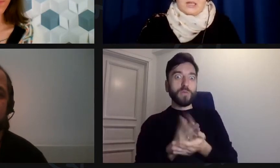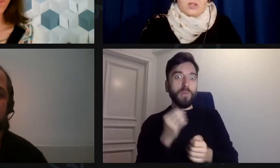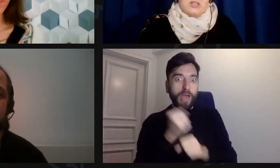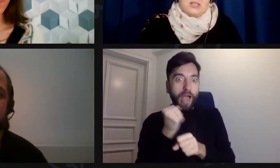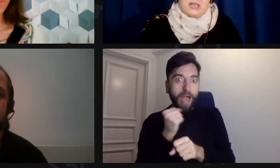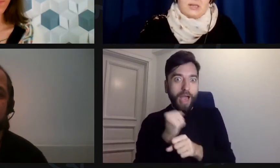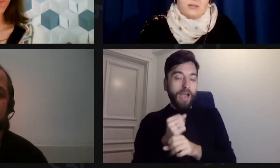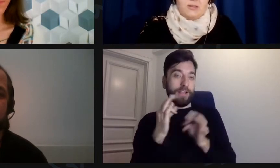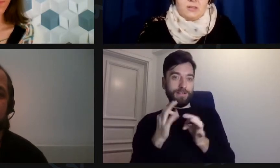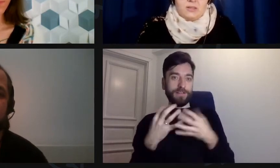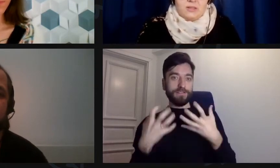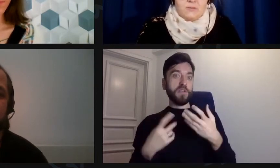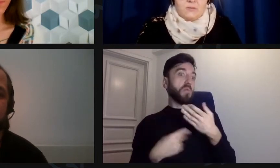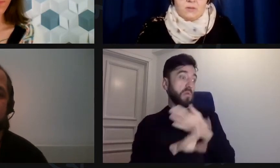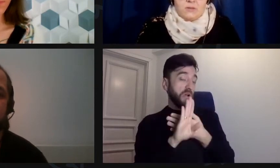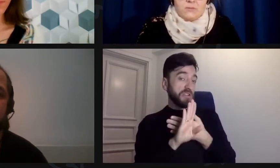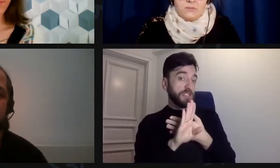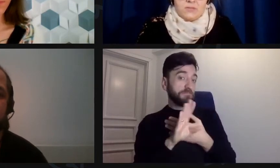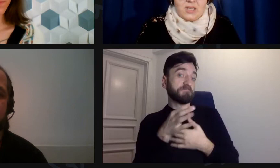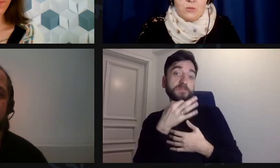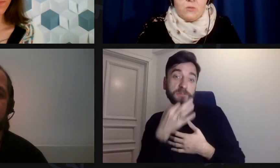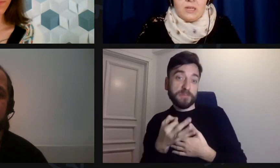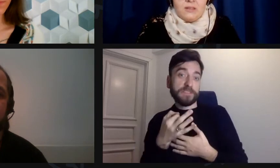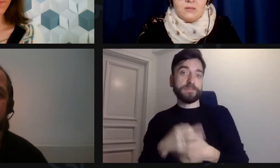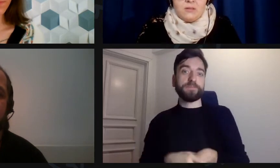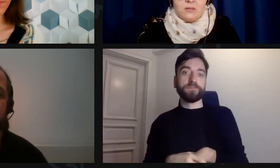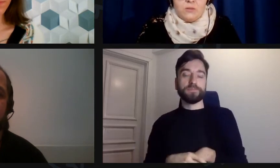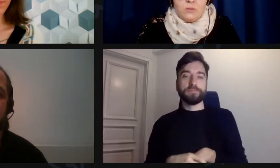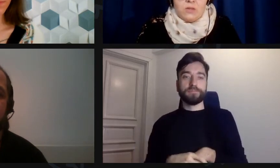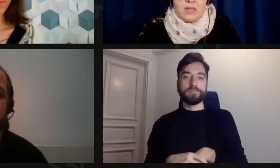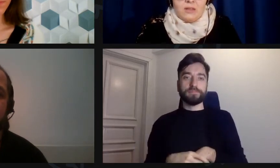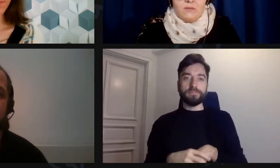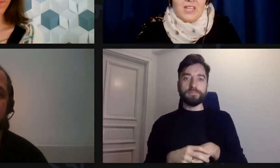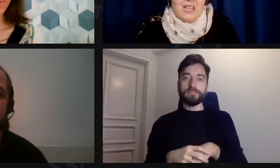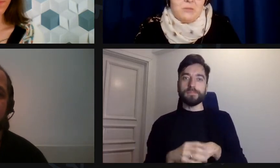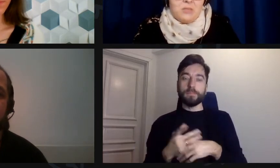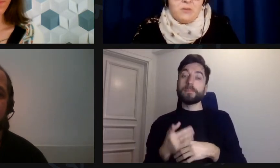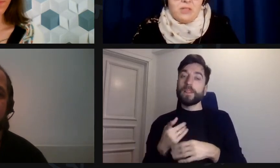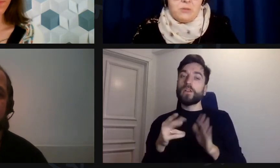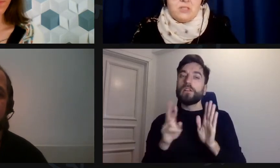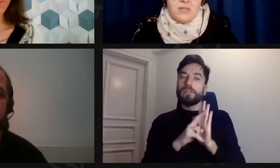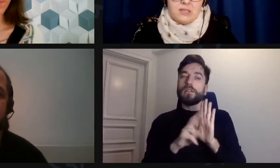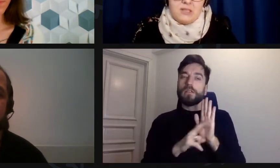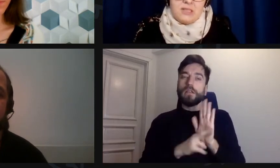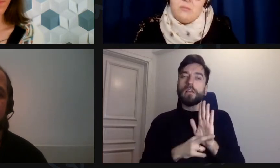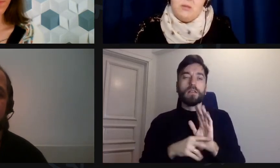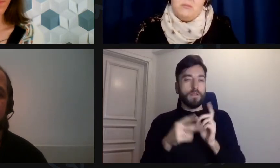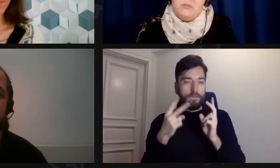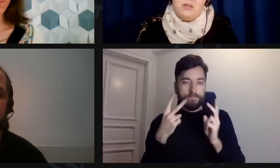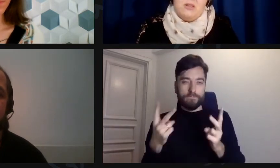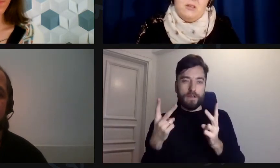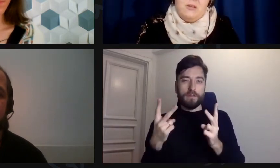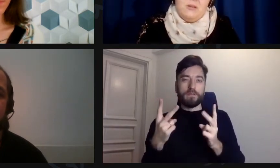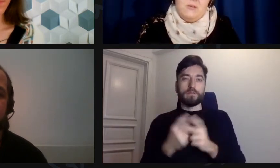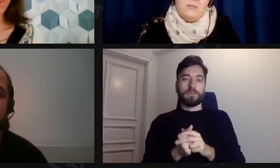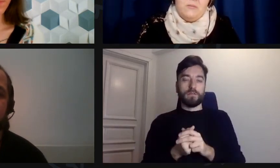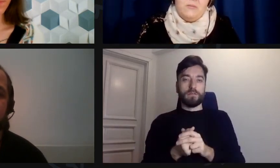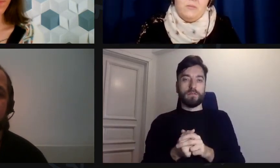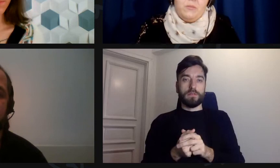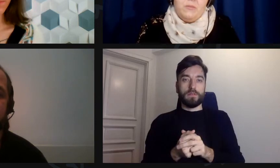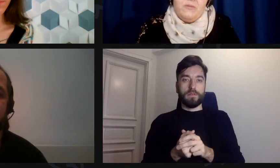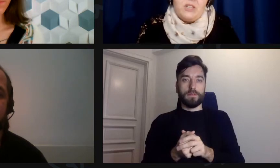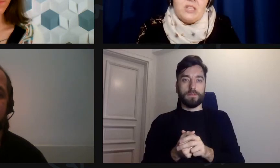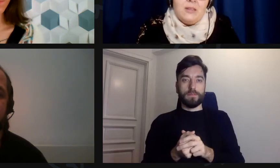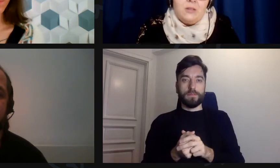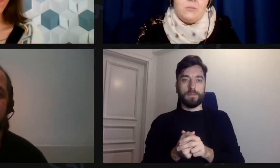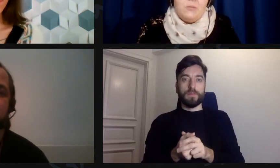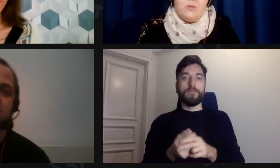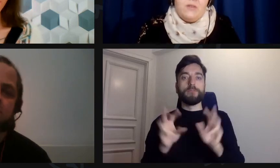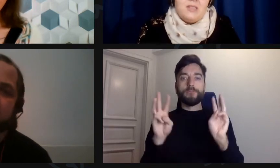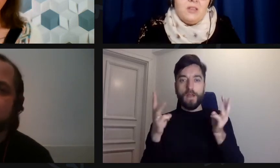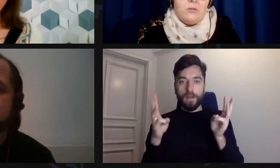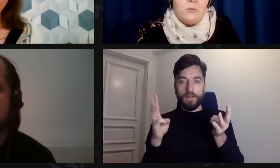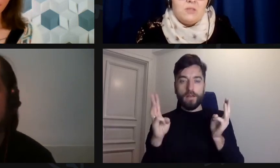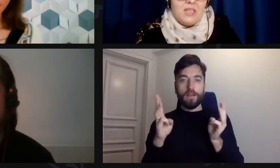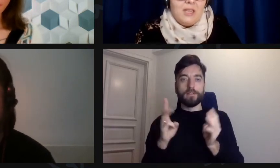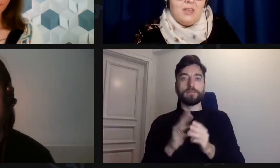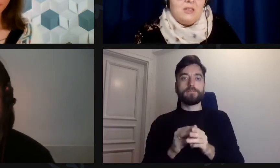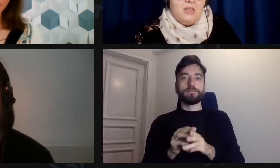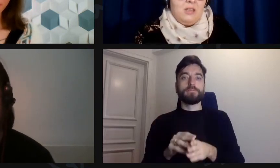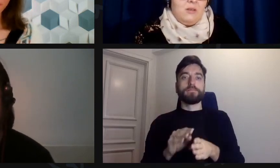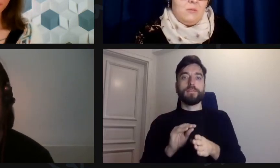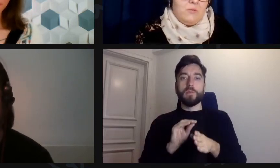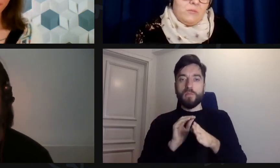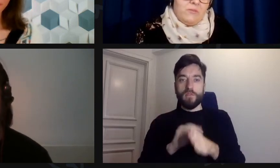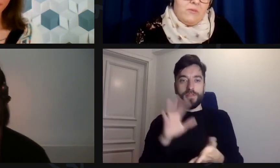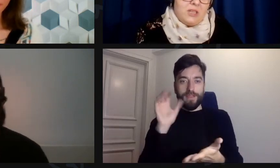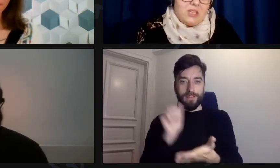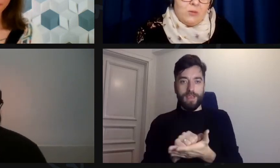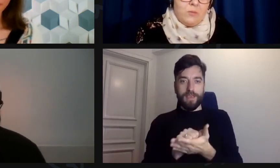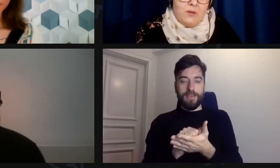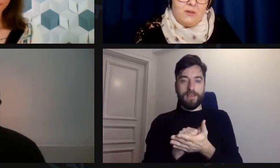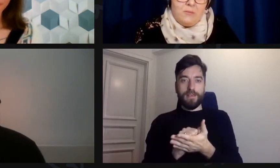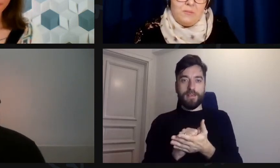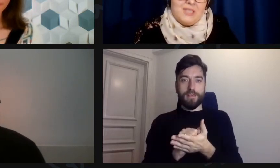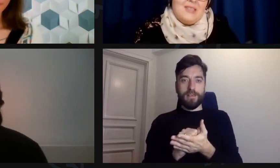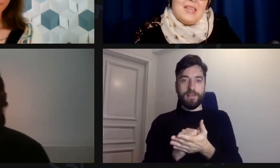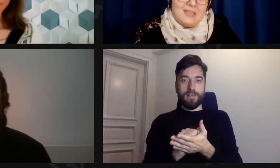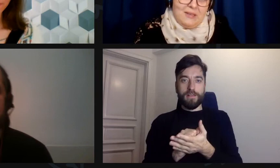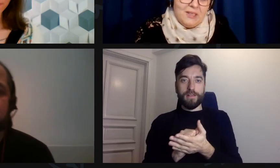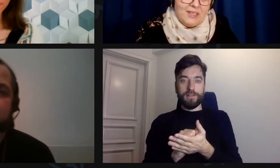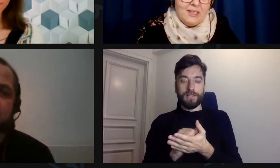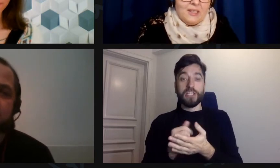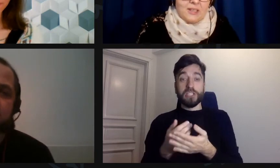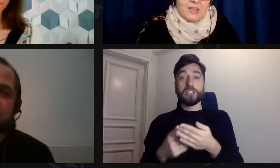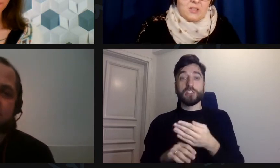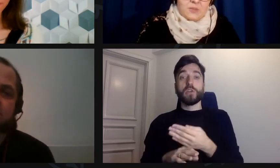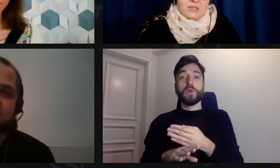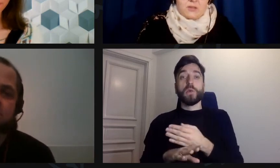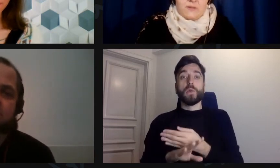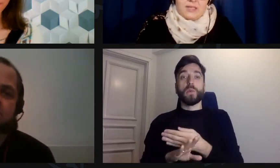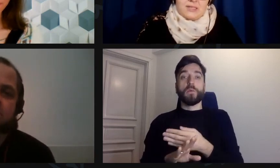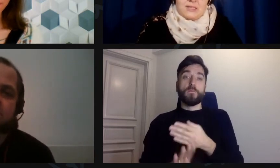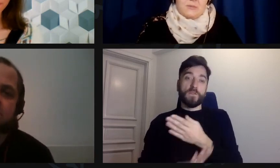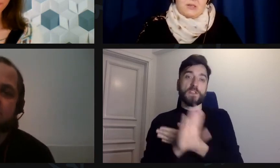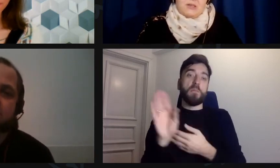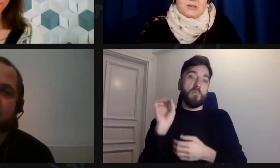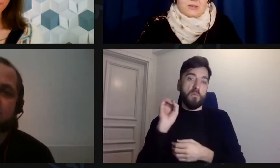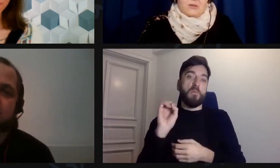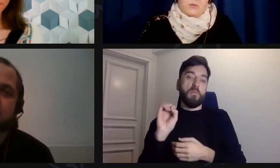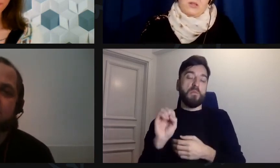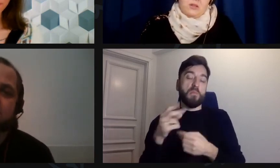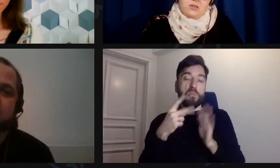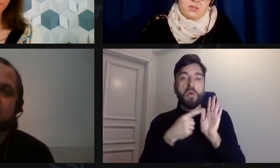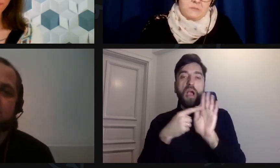To jest ta reguła, powinna ona przyświecać samym warsztatom, prowadzaniu zajęć czy prezentowania samych umiejętności.